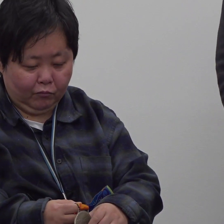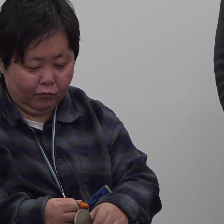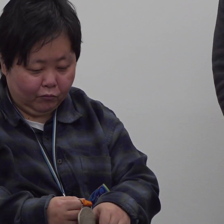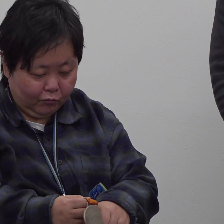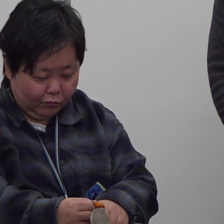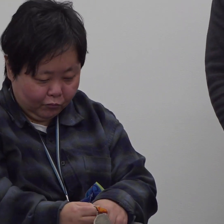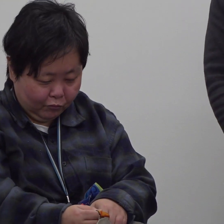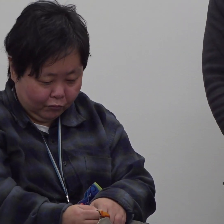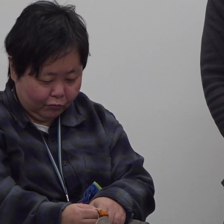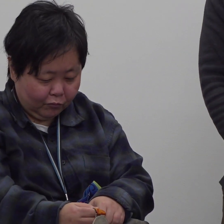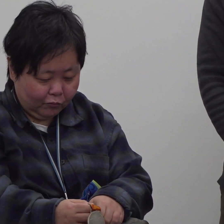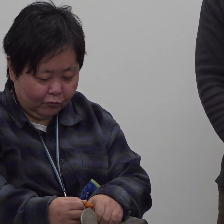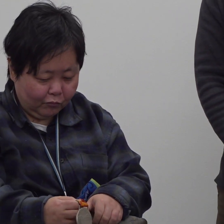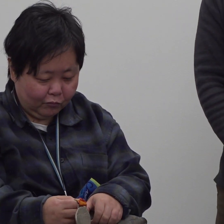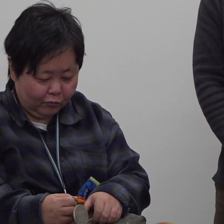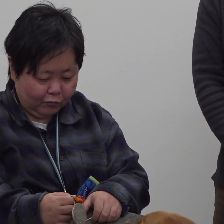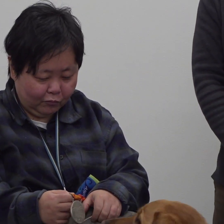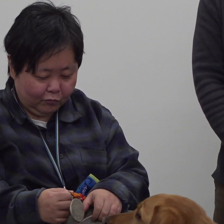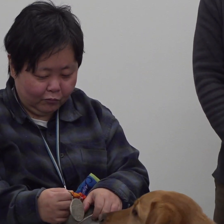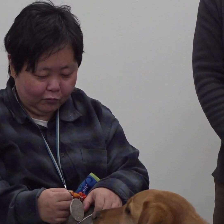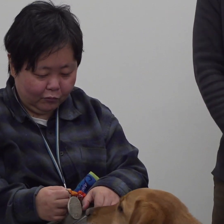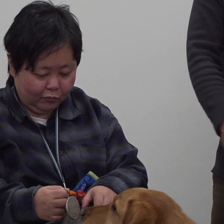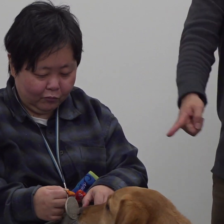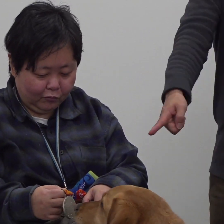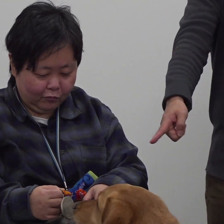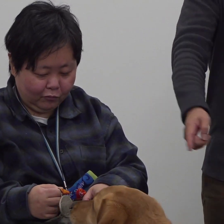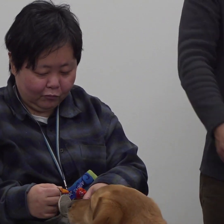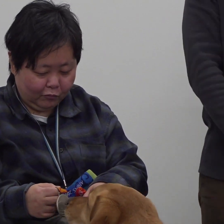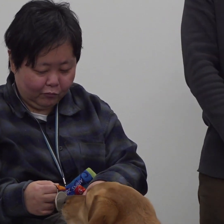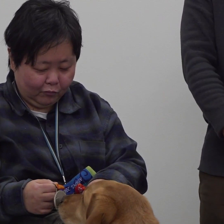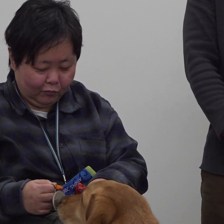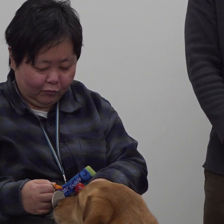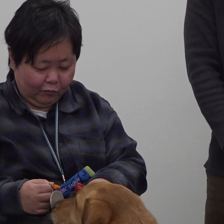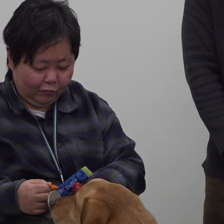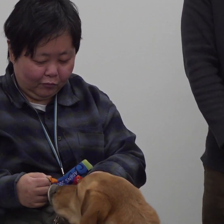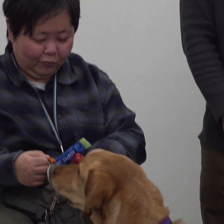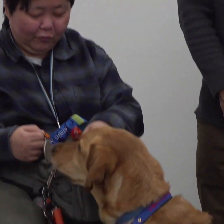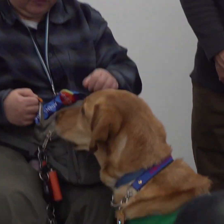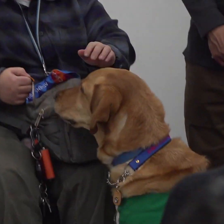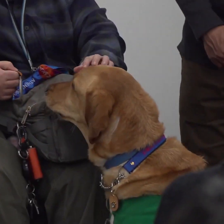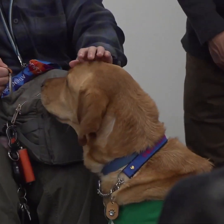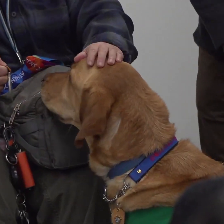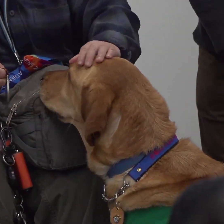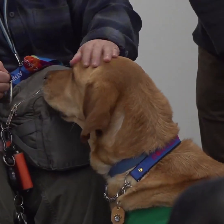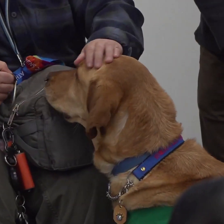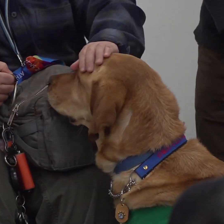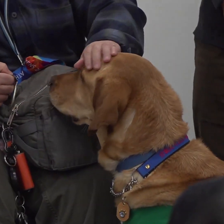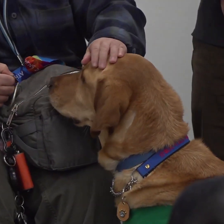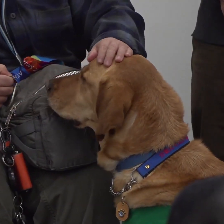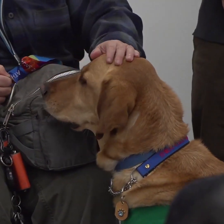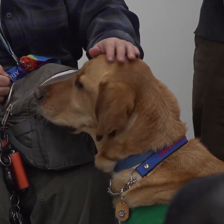パラリンピックのメダルね 素敵なのは あ、今イムアくんのご褒美 かなって、僕のかなって思ってますけれども